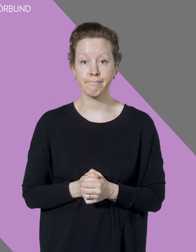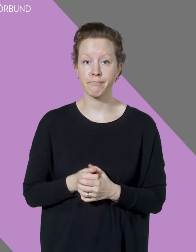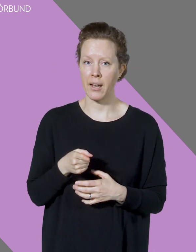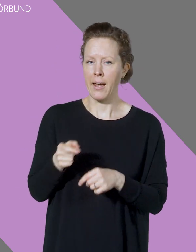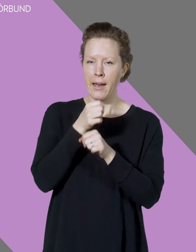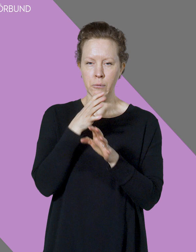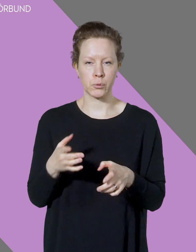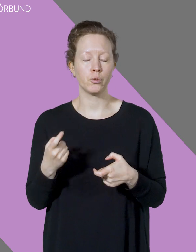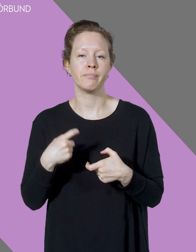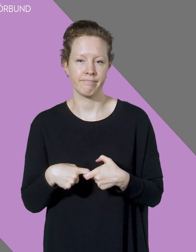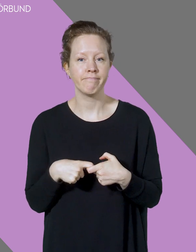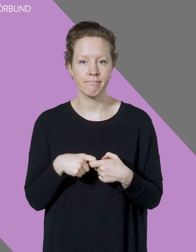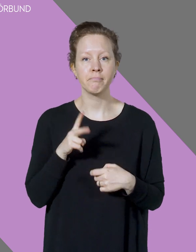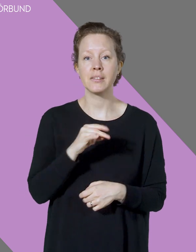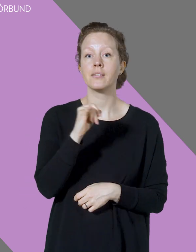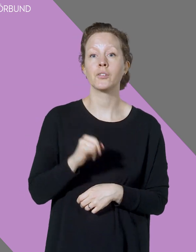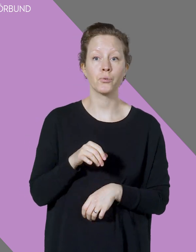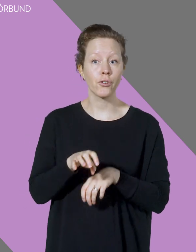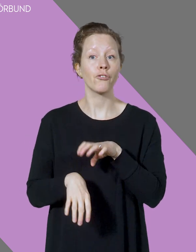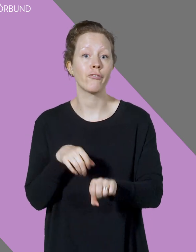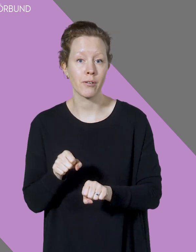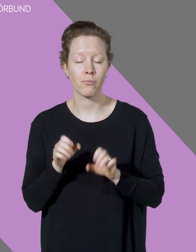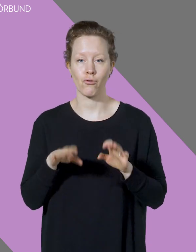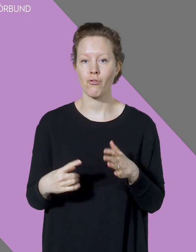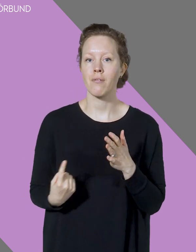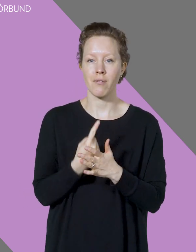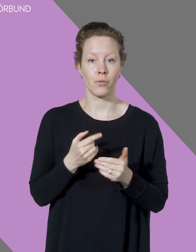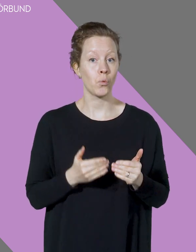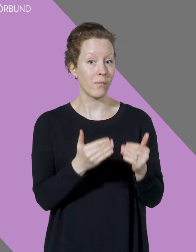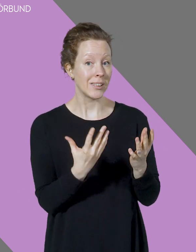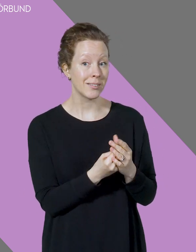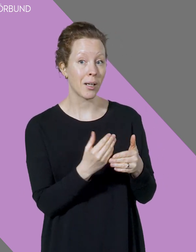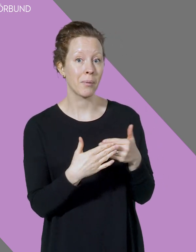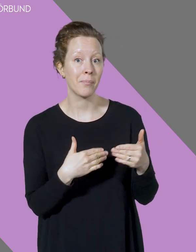Uppgifterna handlade om ett sexuellt övergrepp i ett utvecklingssamarbete -